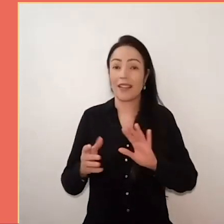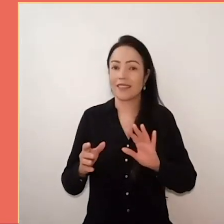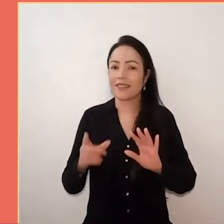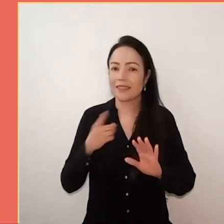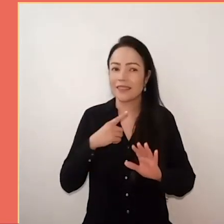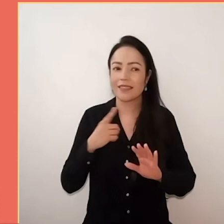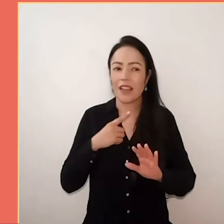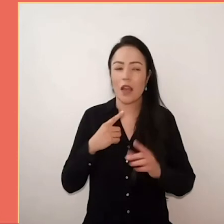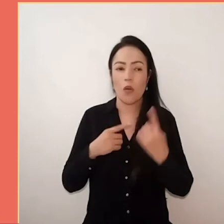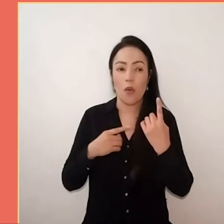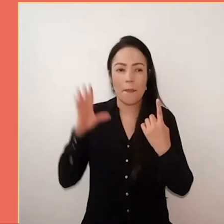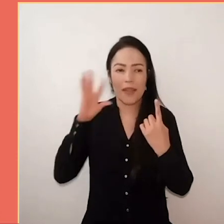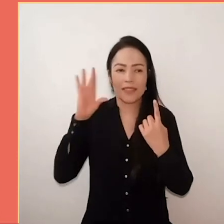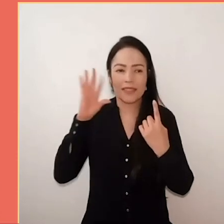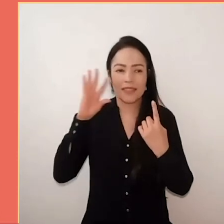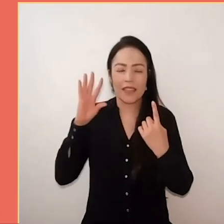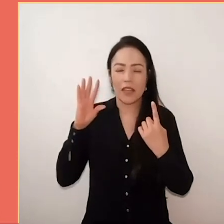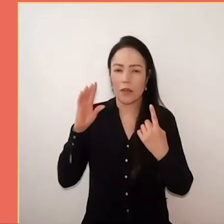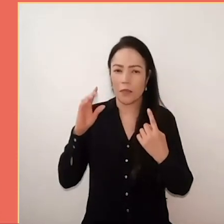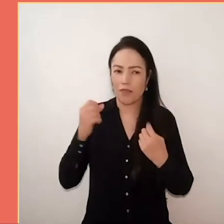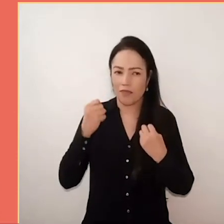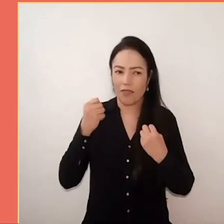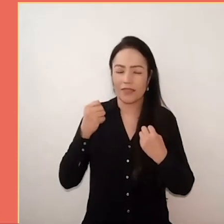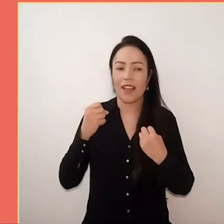um pensamento muito forte que está orquestrando isso,